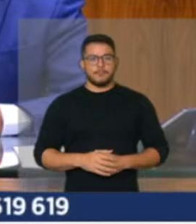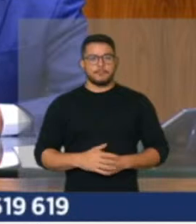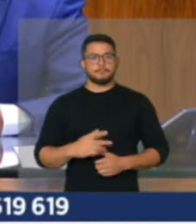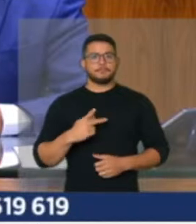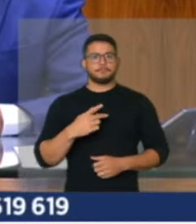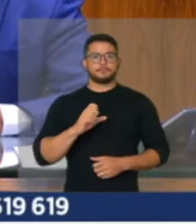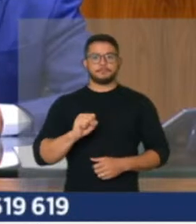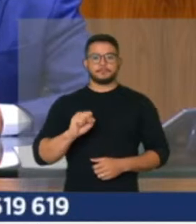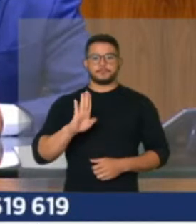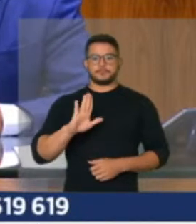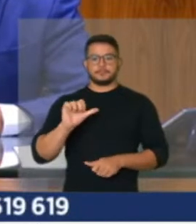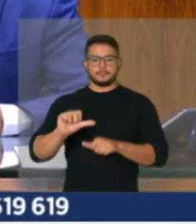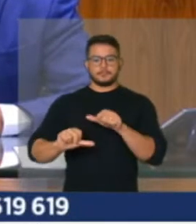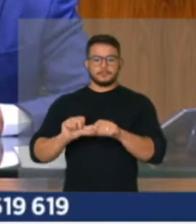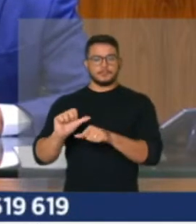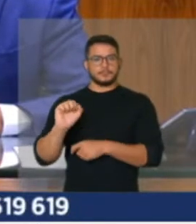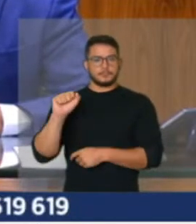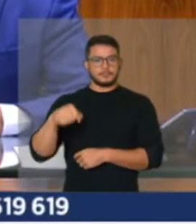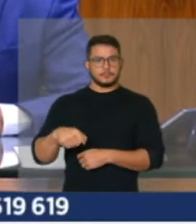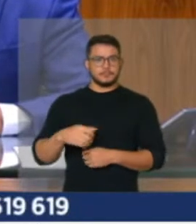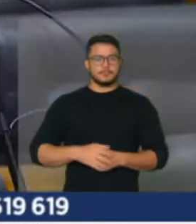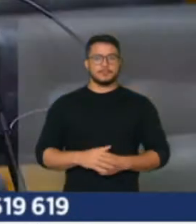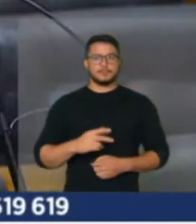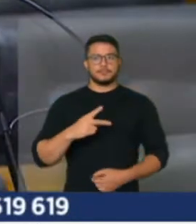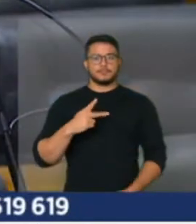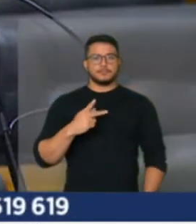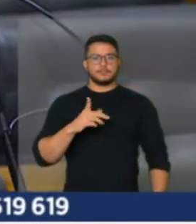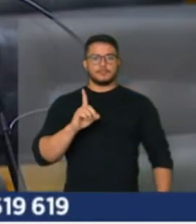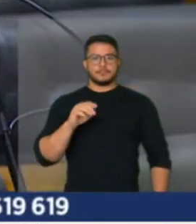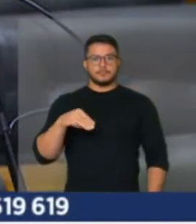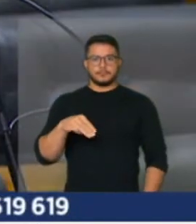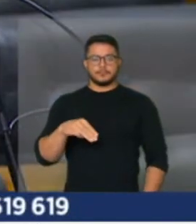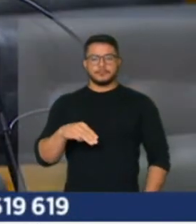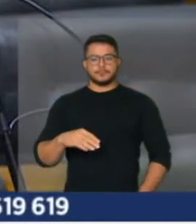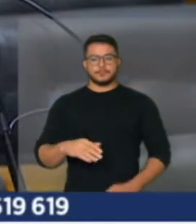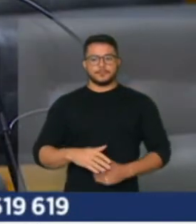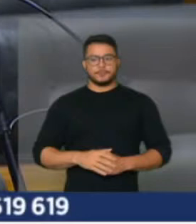PRESIDENTE O PODEMOS INDICA A VOTAÇÃO, ORIENTAÇÃO SIM. -- [PRESIDENTE]: PODEMOS